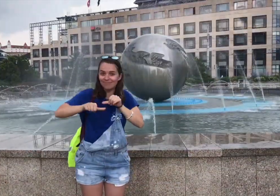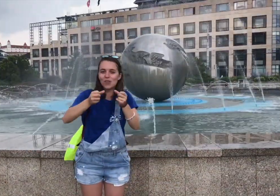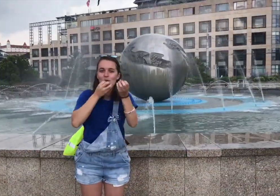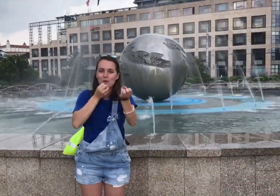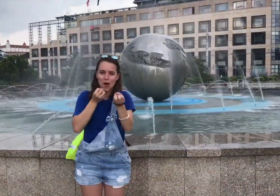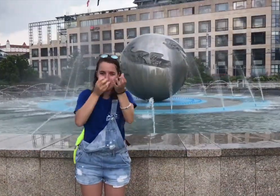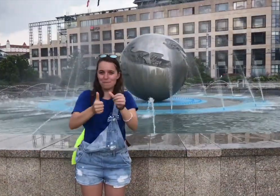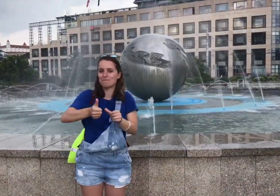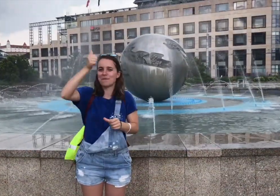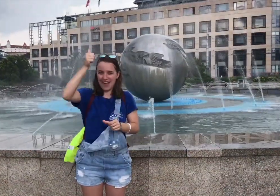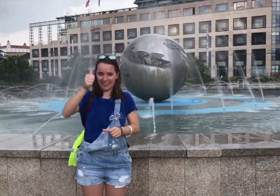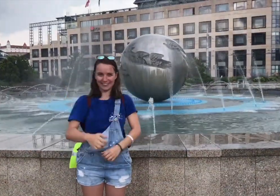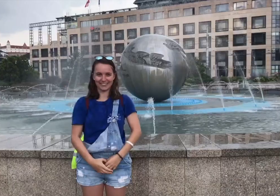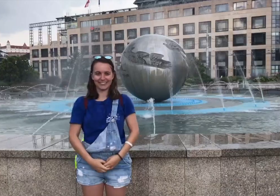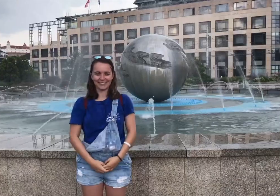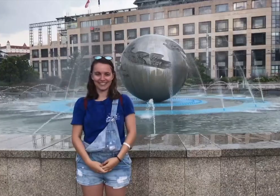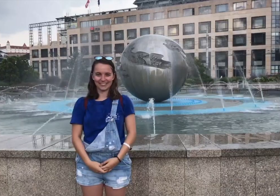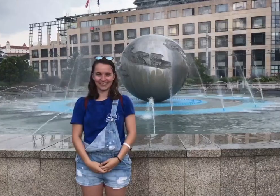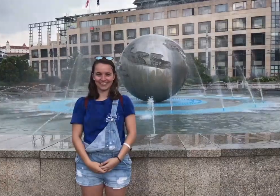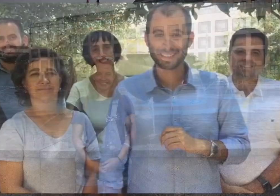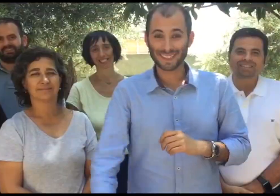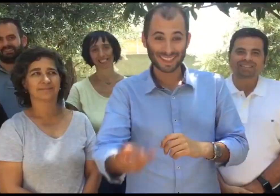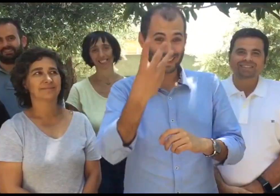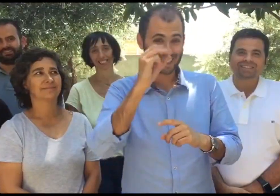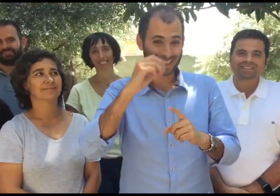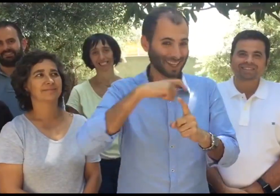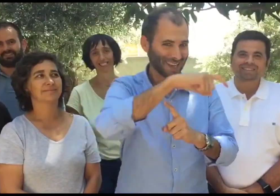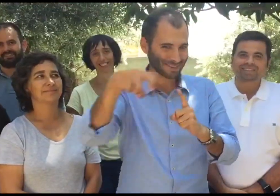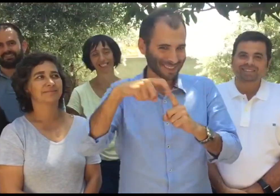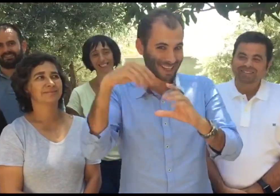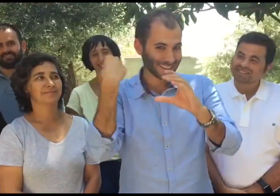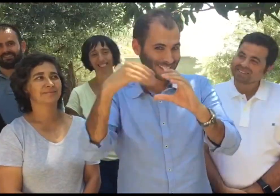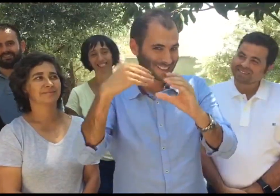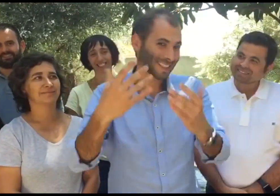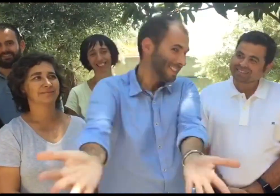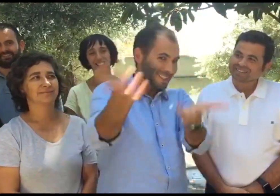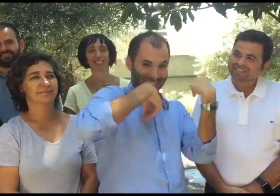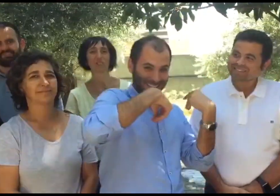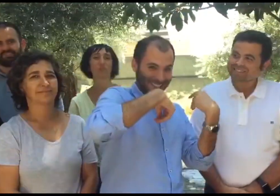Próximamente facilitaremos más información. ¡Estáis todxs invitadxs al 30º Aniversario de la CJS-CNSE!